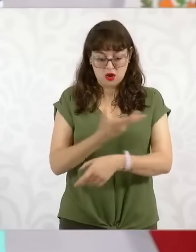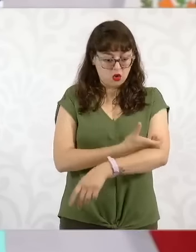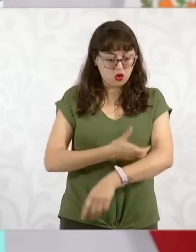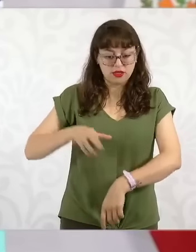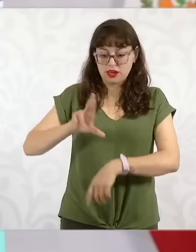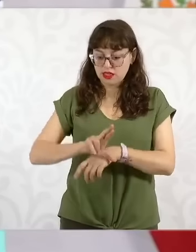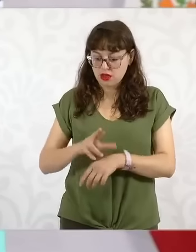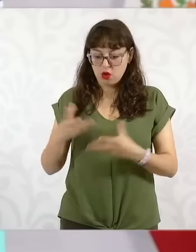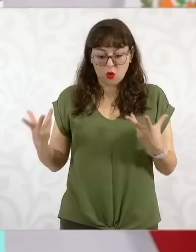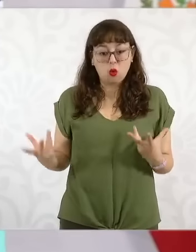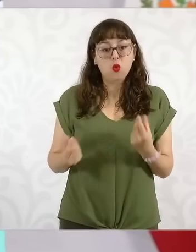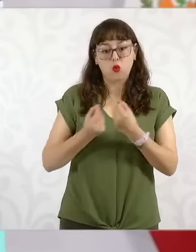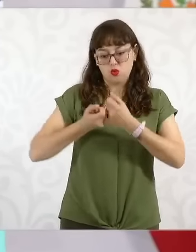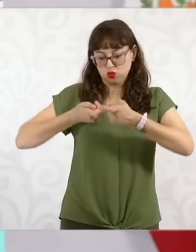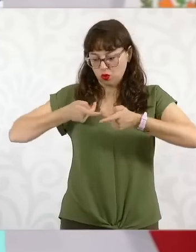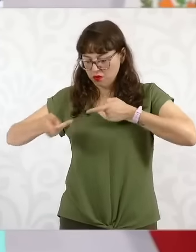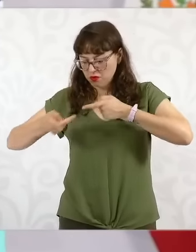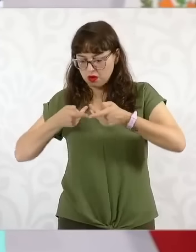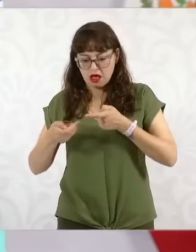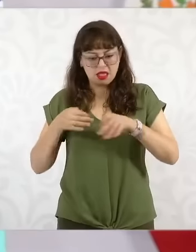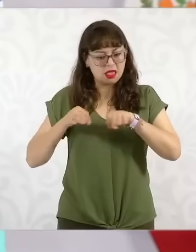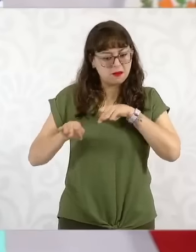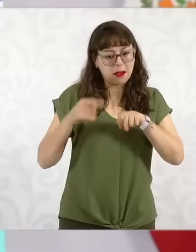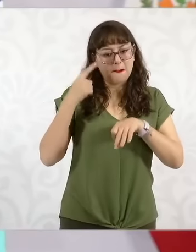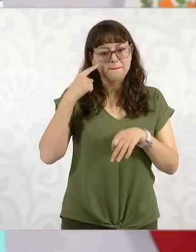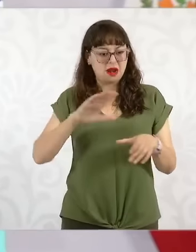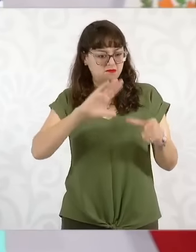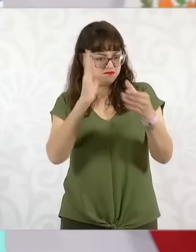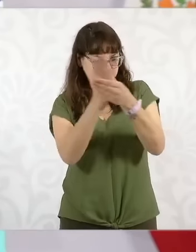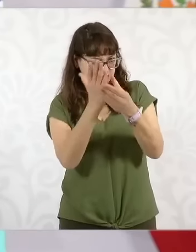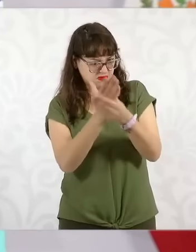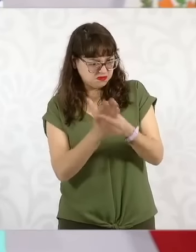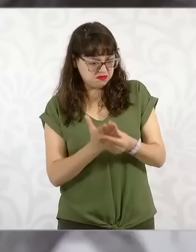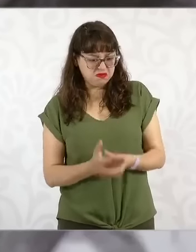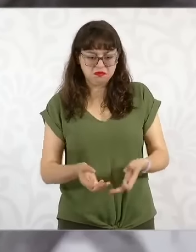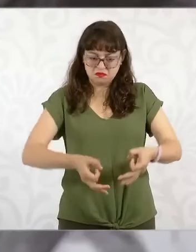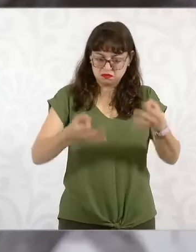carpeta de investigación sólida, fundamental para obtener este resultado. De igual forma,